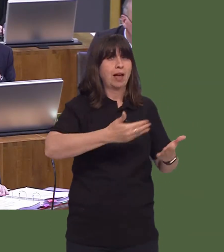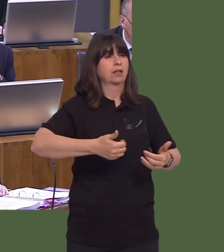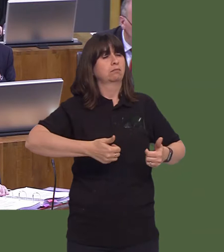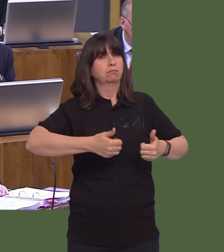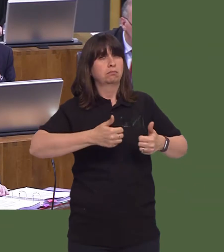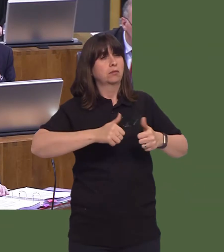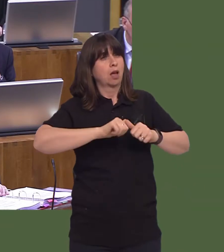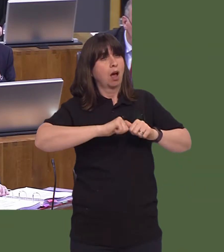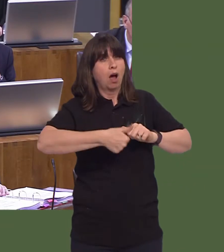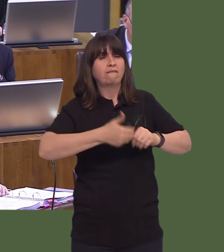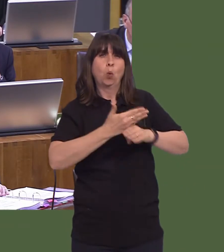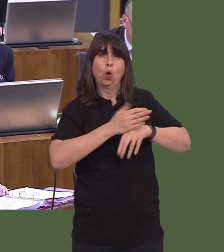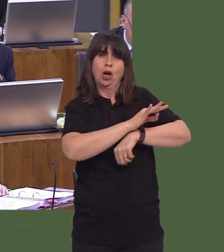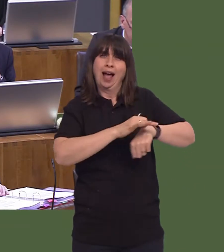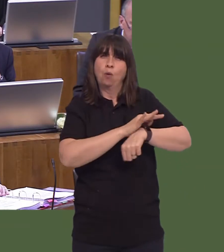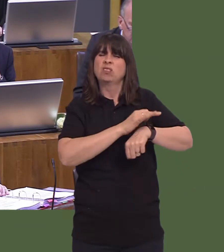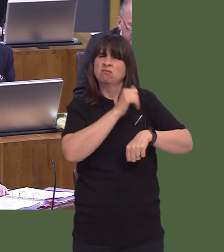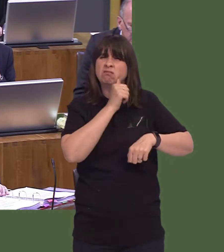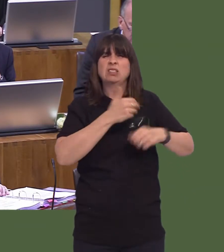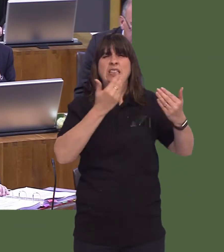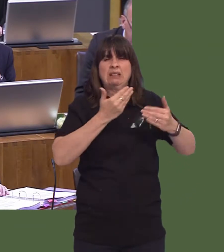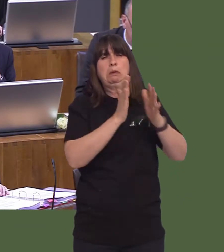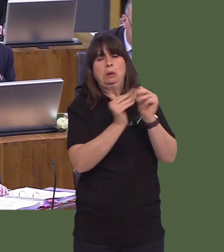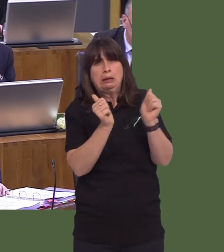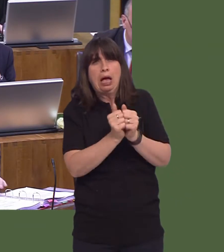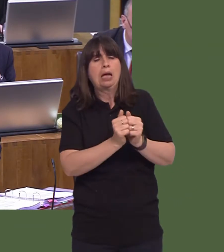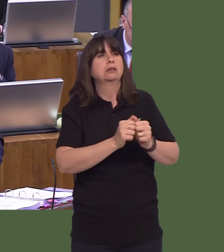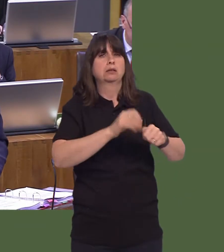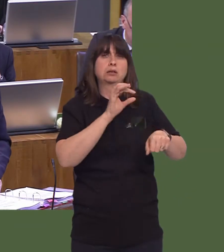mwyn ymateb i anghenion gofal iechyd brys eu poblogaeth pan fydd meddygfeydd ar gau.